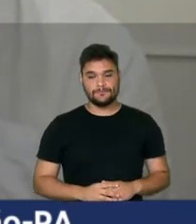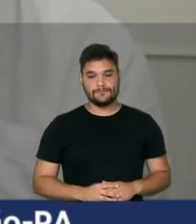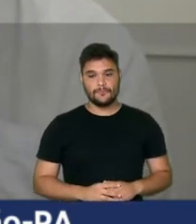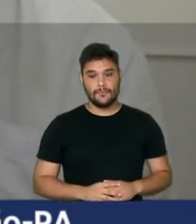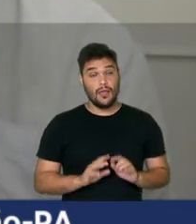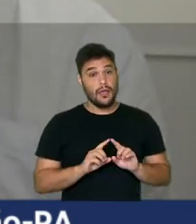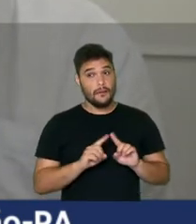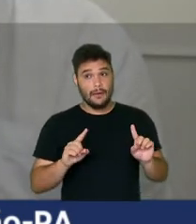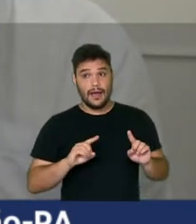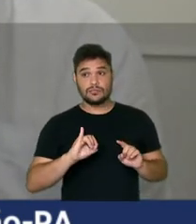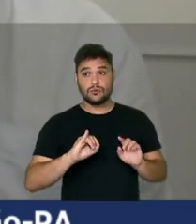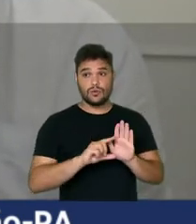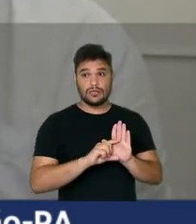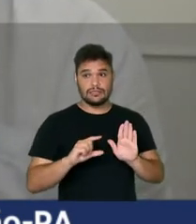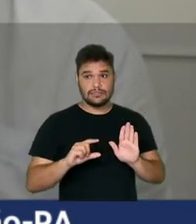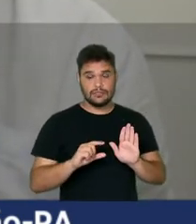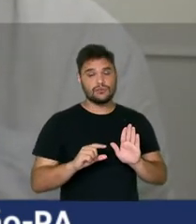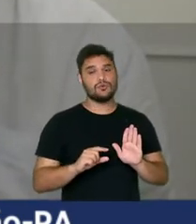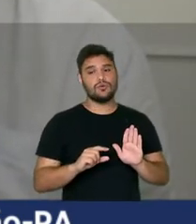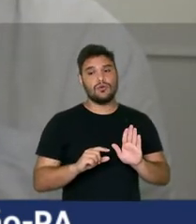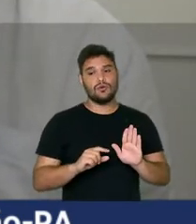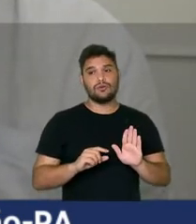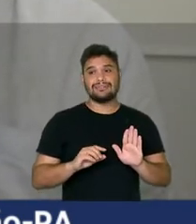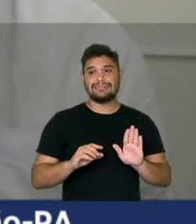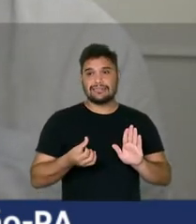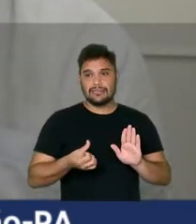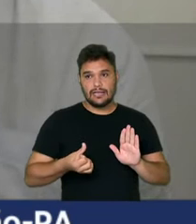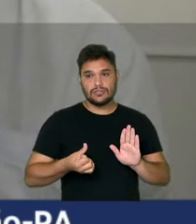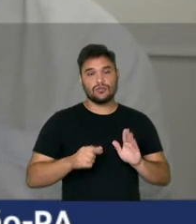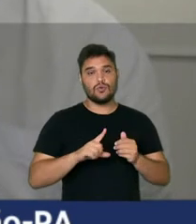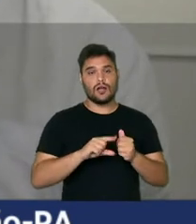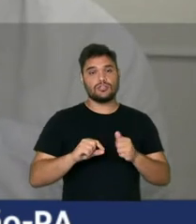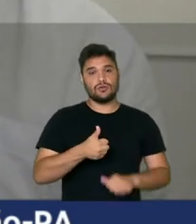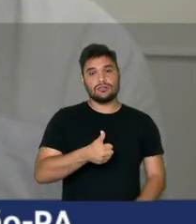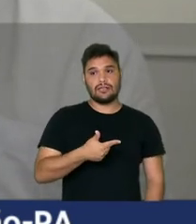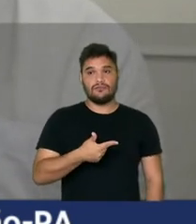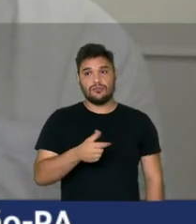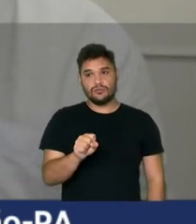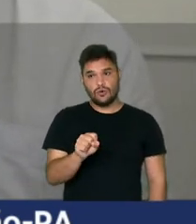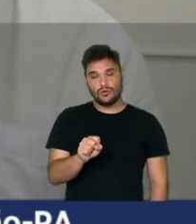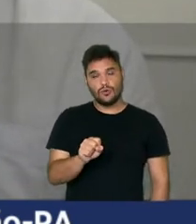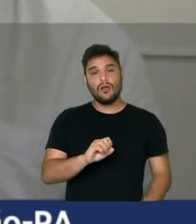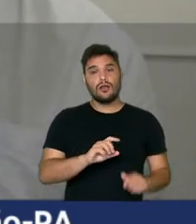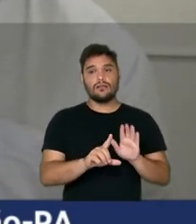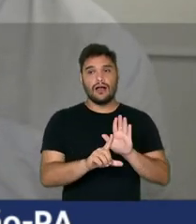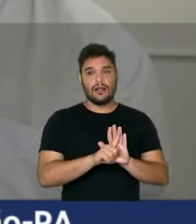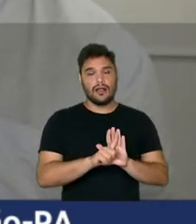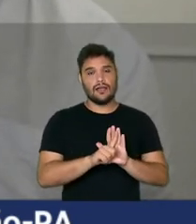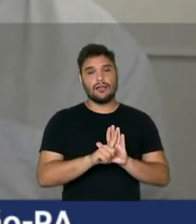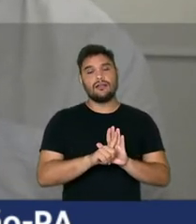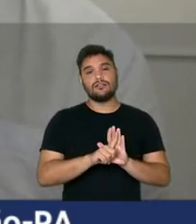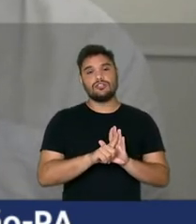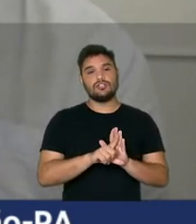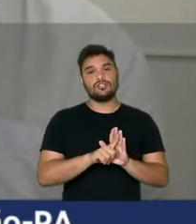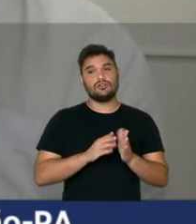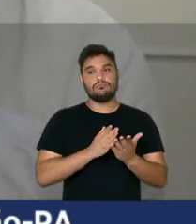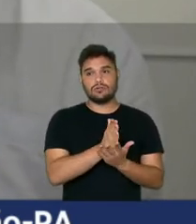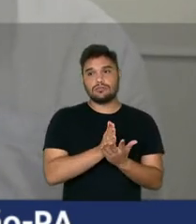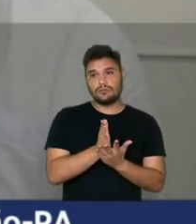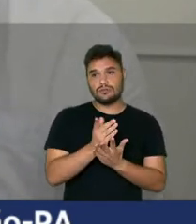VALOR DO AR PELA VARIAÇÃO, DO PROJETO INICIAL, TODAVIA, NO INCISO VI DO ARTIGO 128 DA LEI DE DIRETRIZES ORÇAMENTÁ